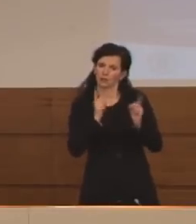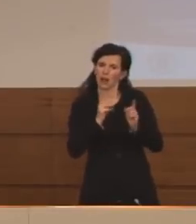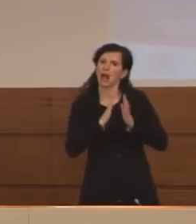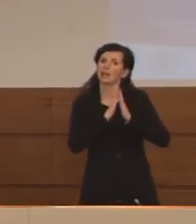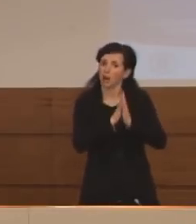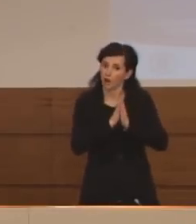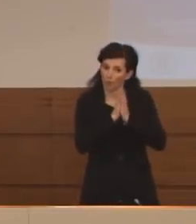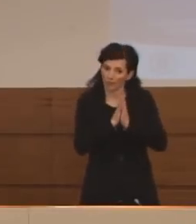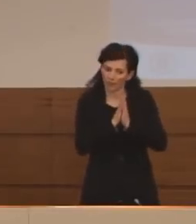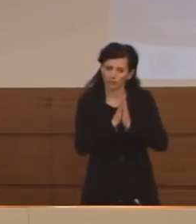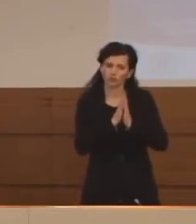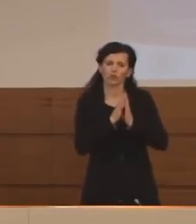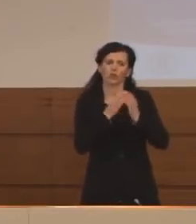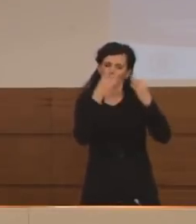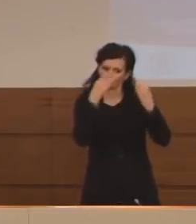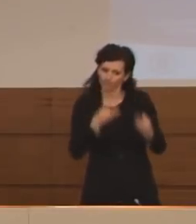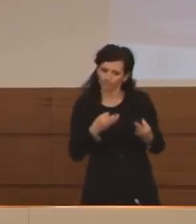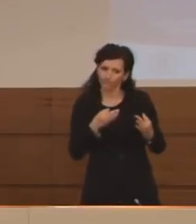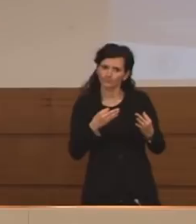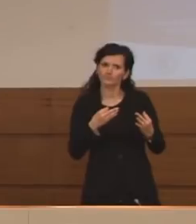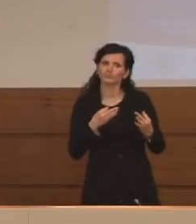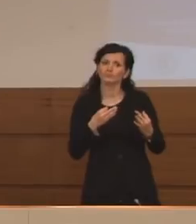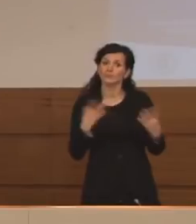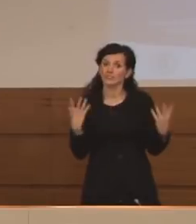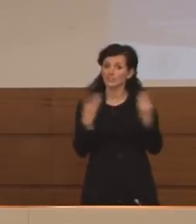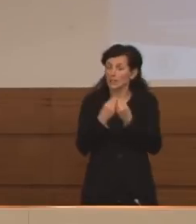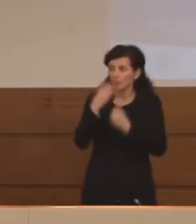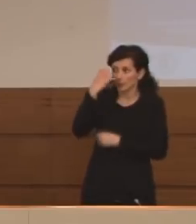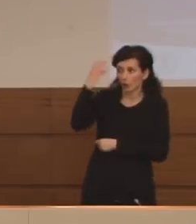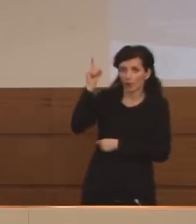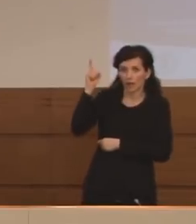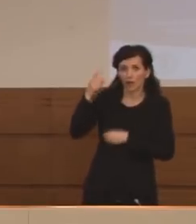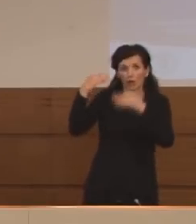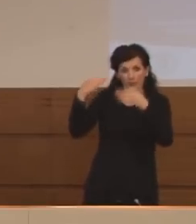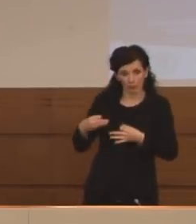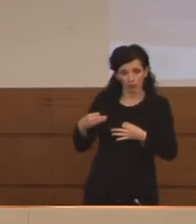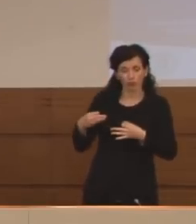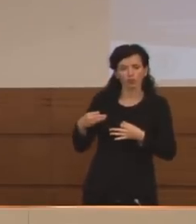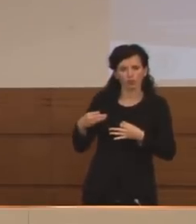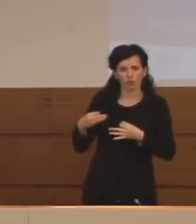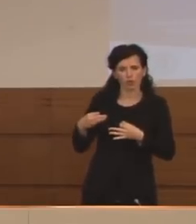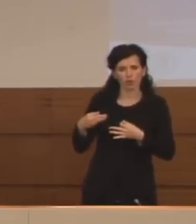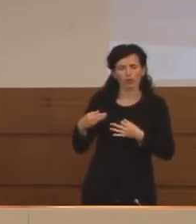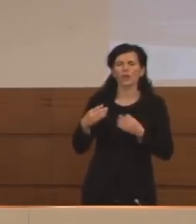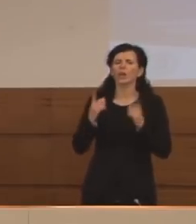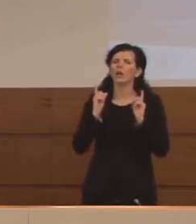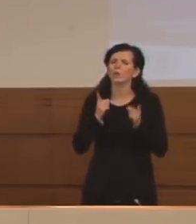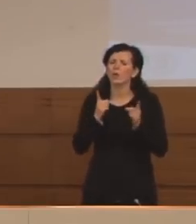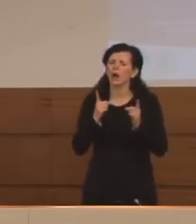e quella che sia la decisione dopo che il Governo dovrà prendere che sia improntata alla massima cautela.